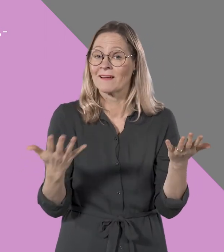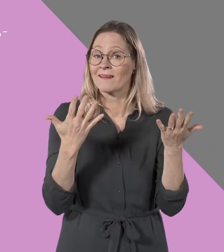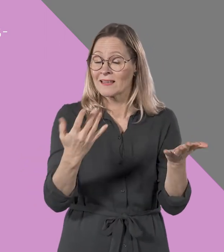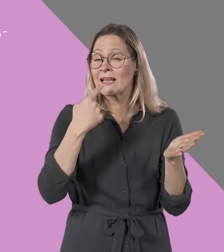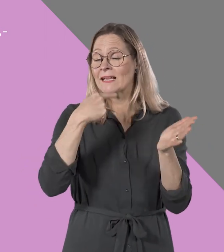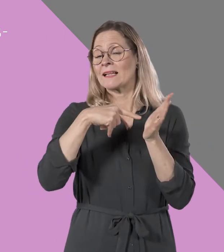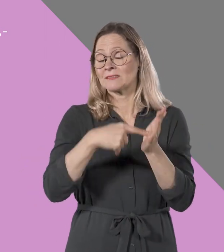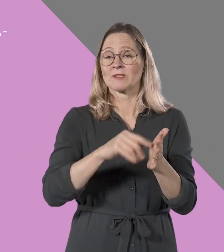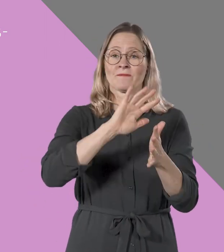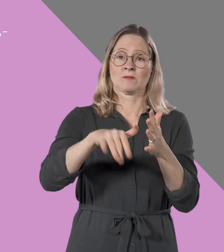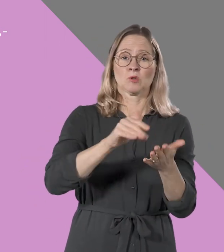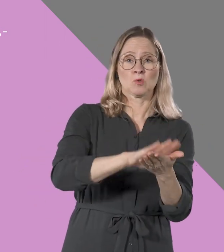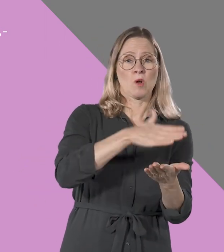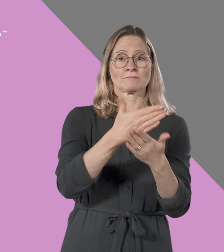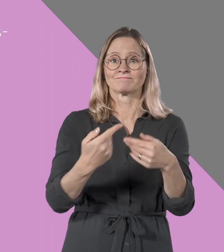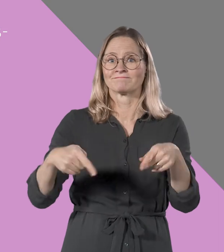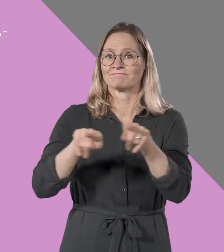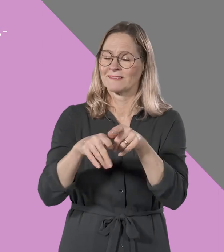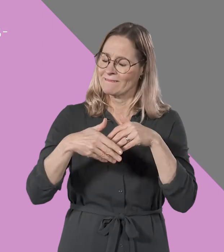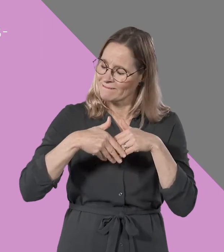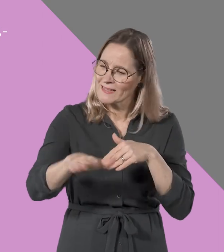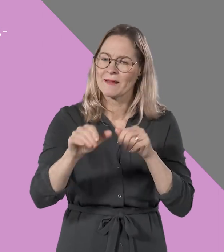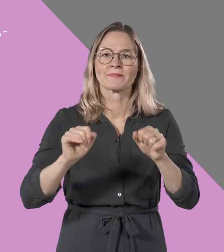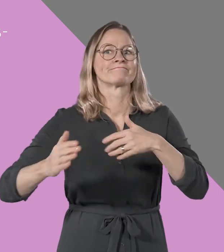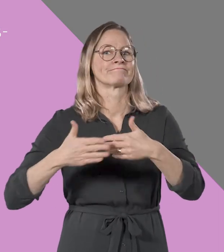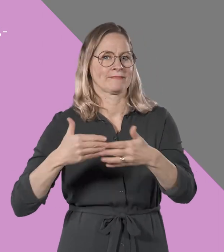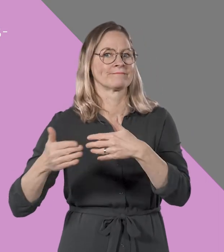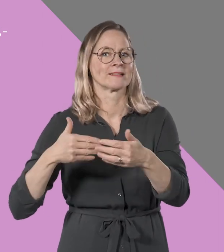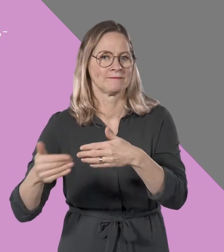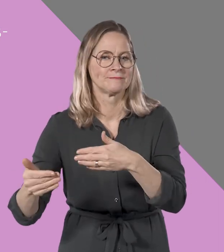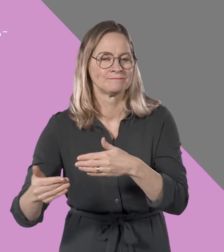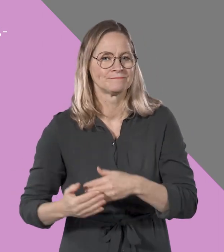Esimerkiksi viittomakielen tulkkauksen toteuttamisessa on vielä tehtävää.